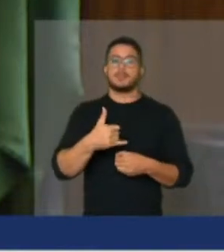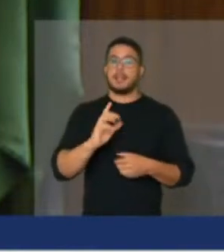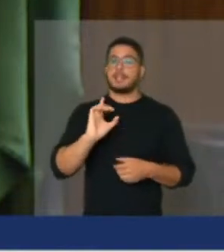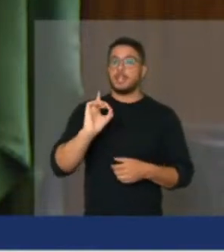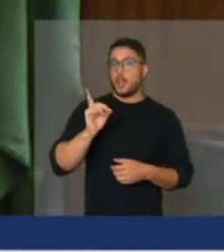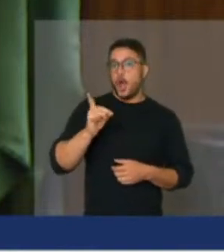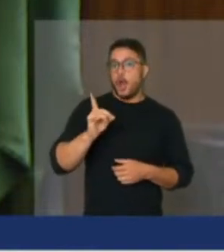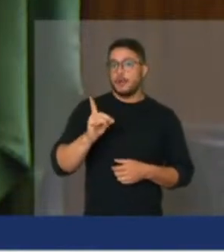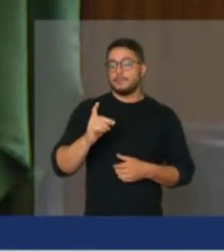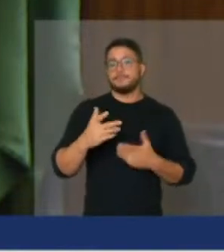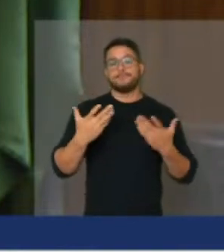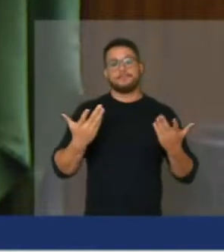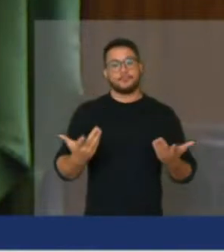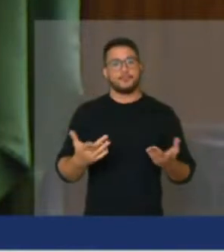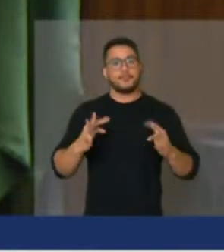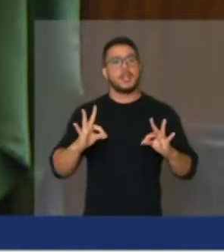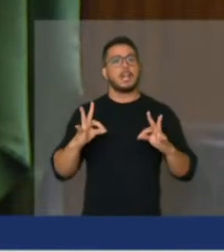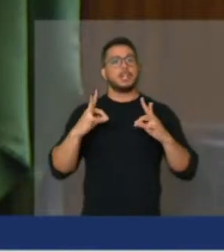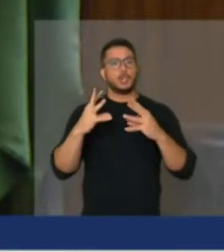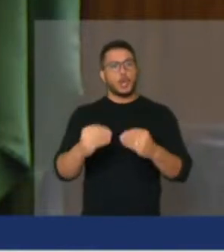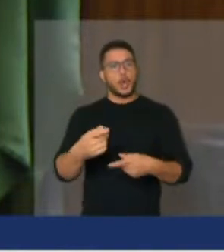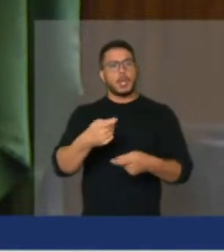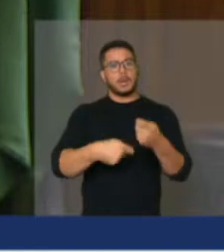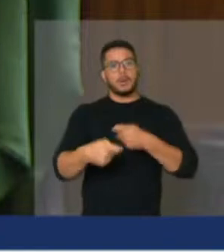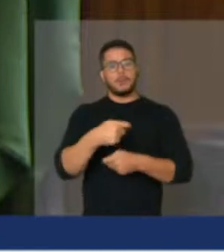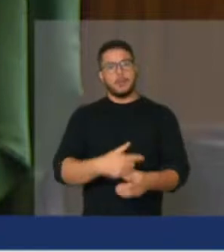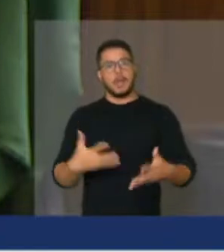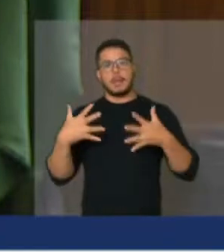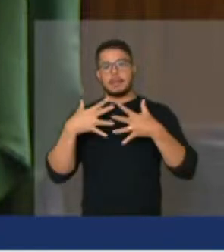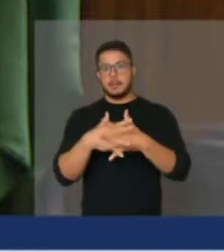ECONOMIA BRASILEIRA, ENQUANTO ISSO O MINISTRO ESTÁ CADA VEZ MAIS RICO, ENQUANTO O POVO